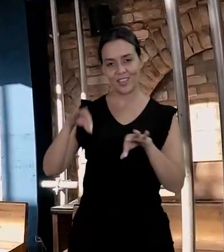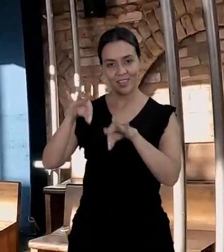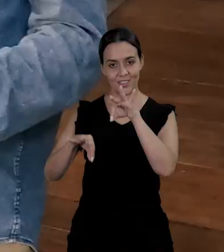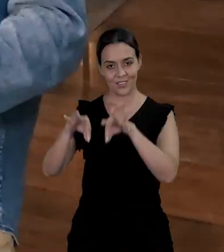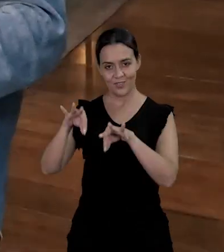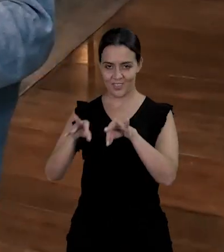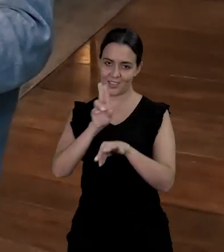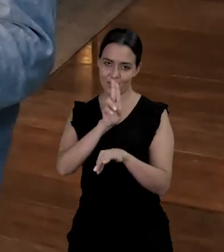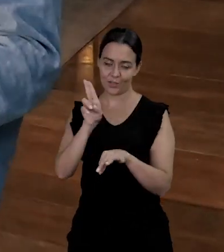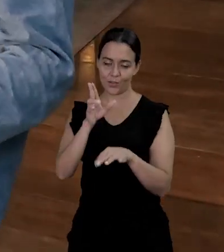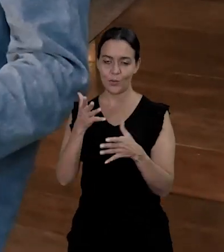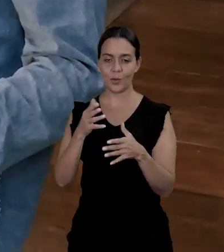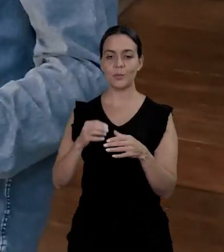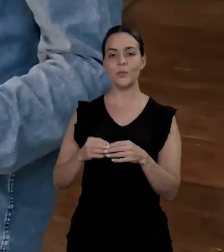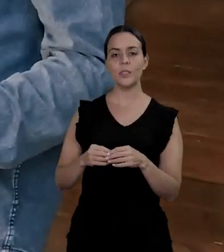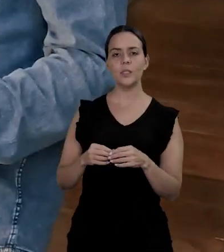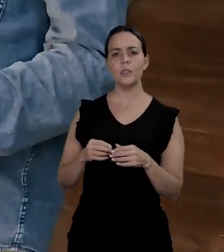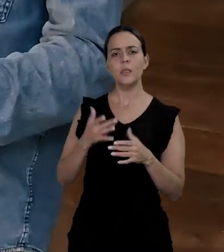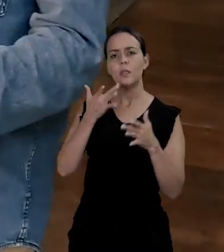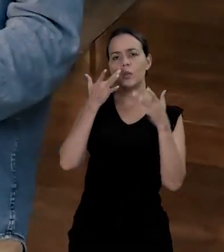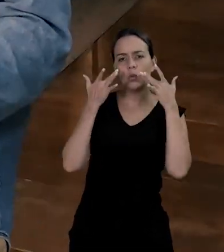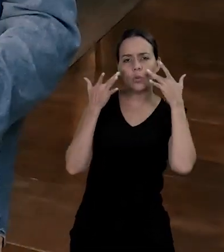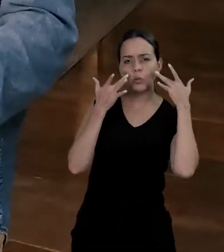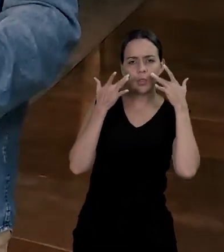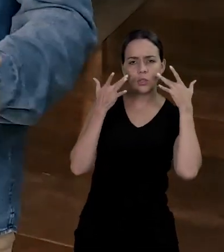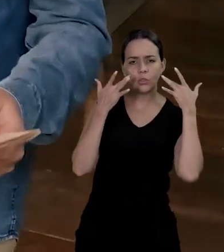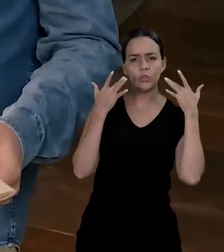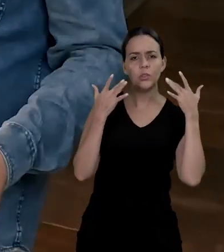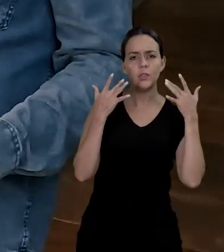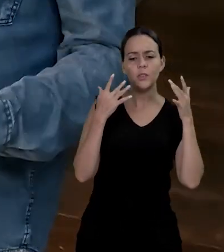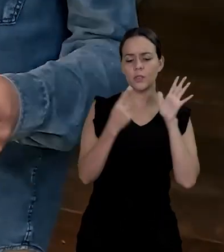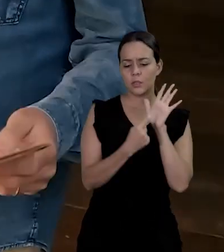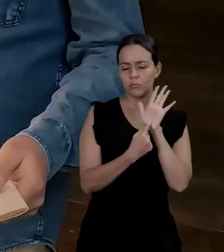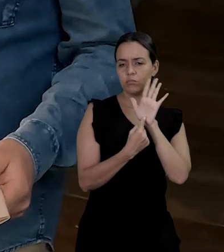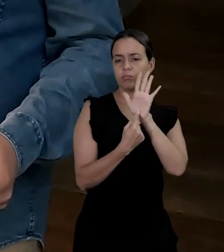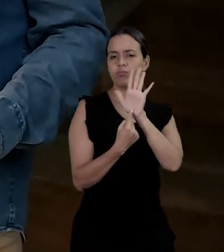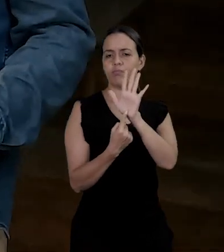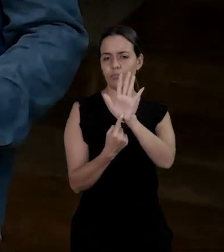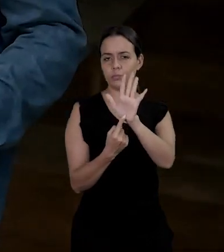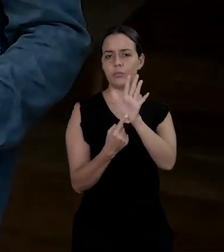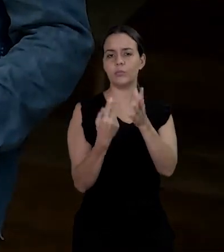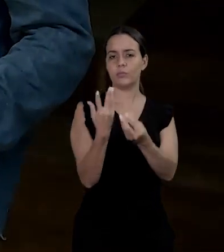é porque essa consciência de si que o artista do campo da performance tem,